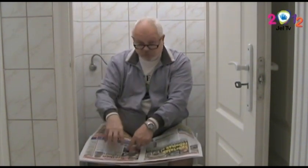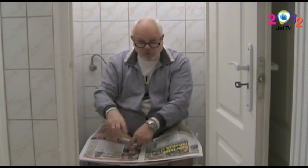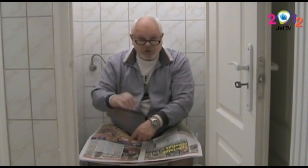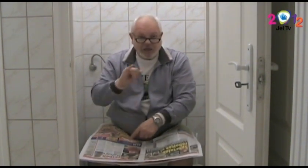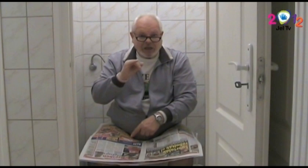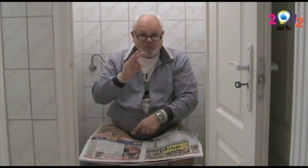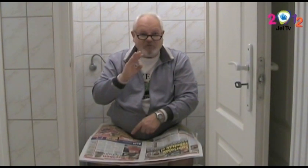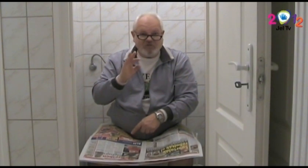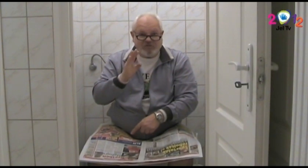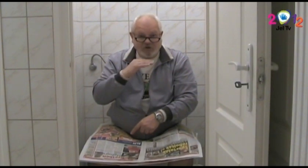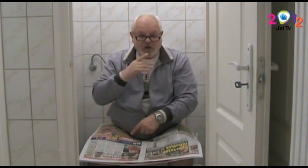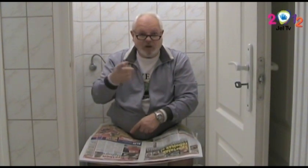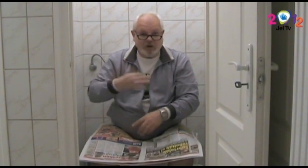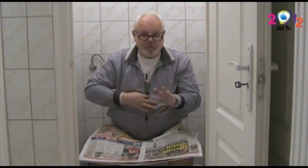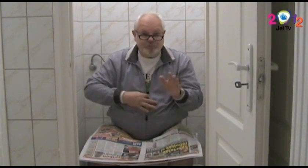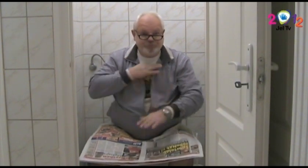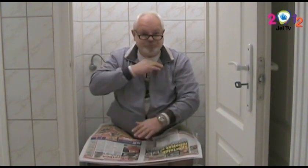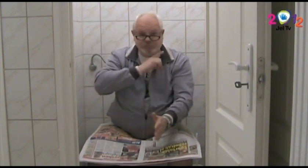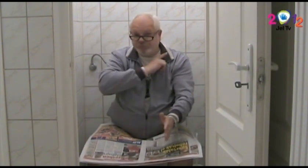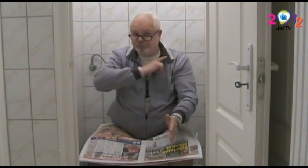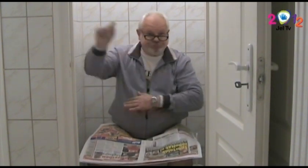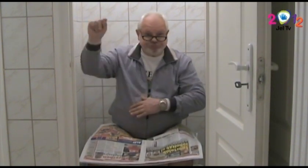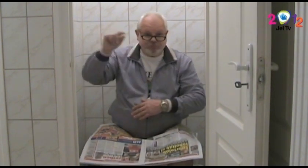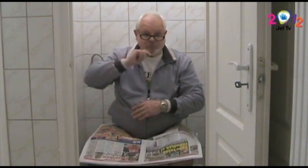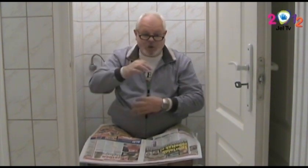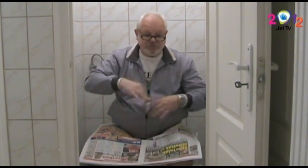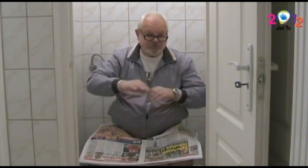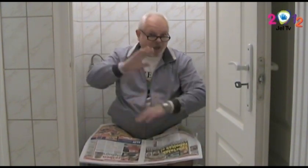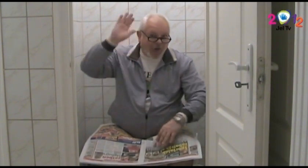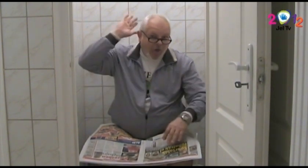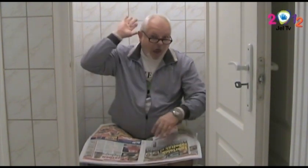Újságolvasás közben észrevettem, hogy az IMF emiatt megsértõdött, s elment Magyarországról.